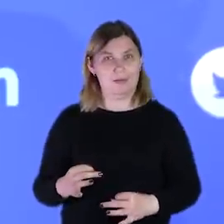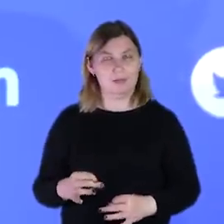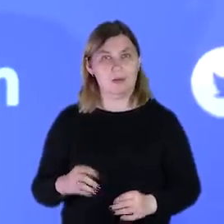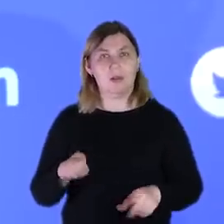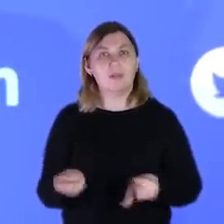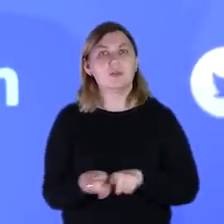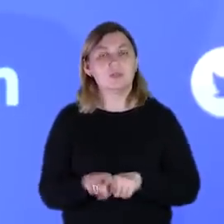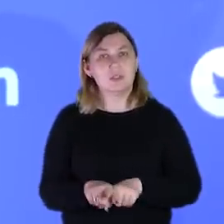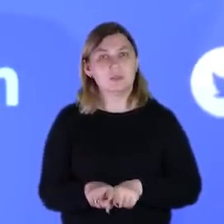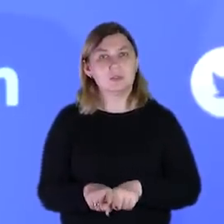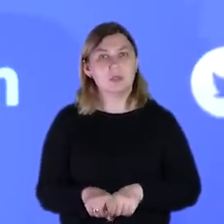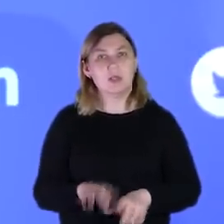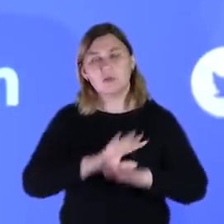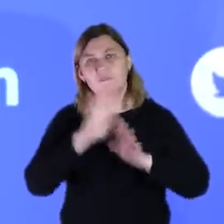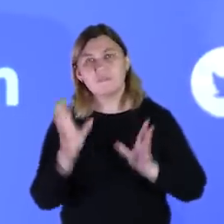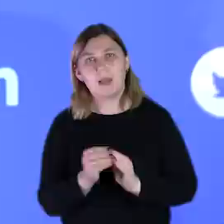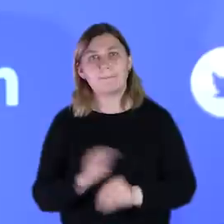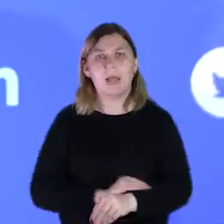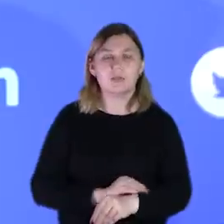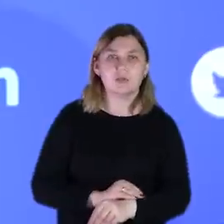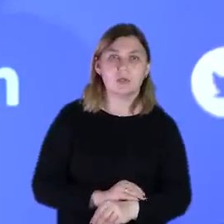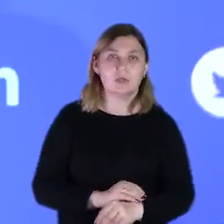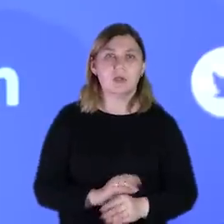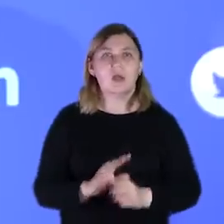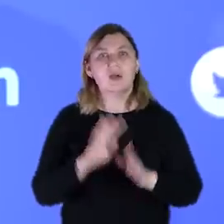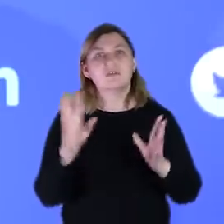Też wypadałoby dotrzeć do wszystkich materiałów, może i do wszystkich wspomnień,